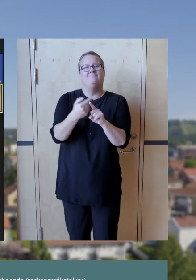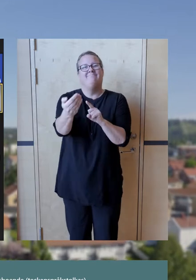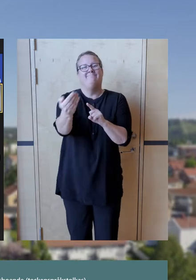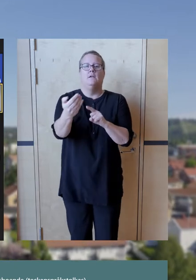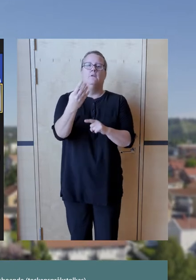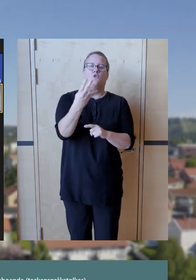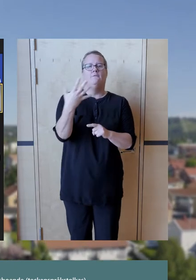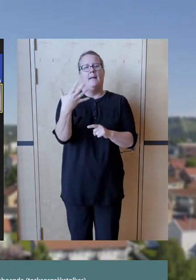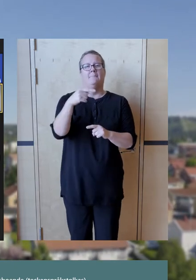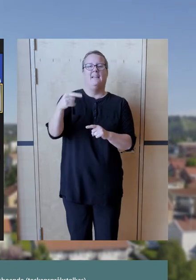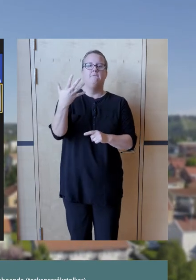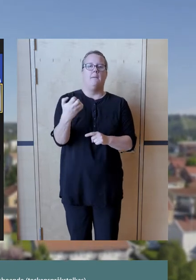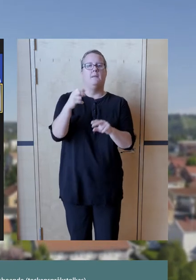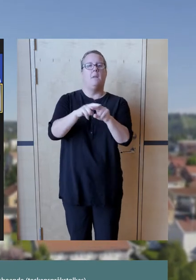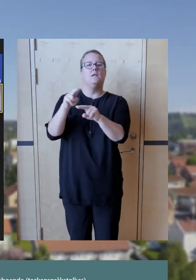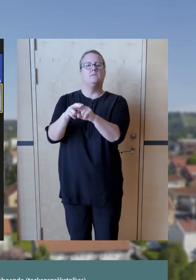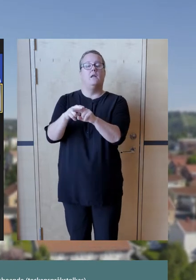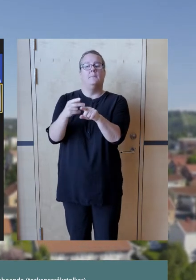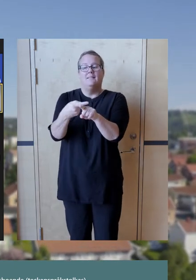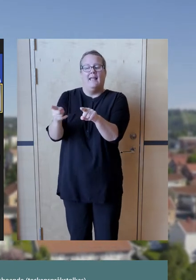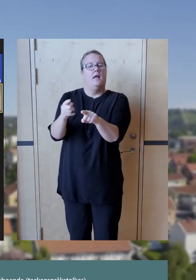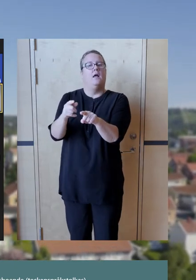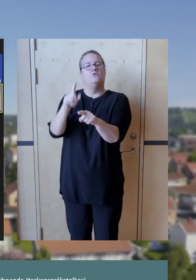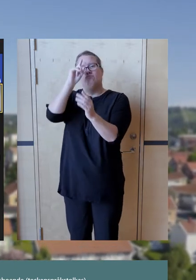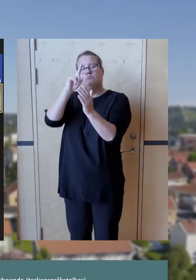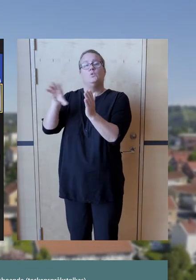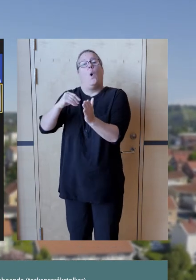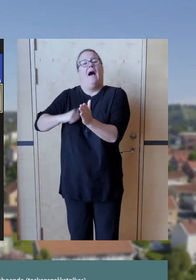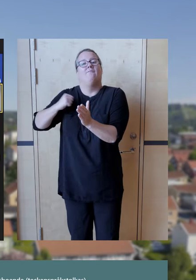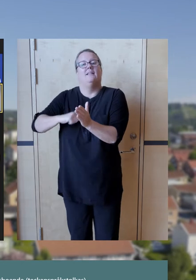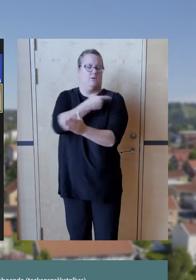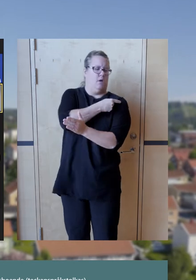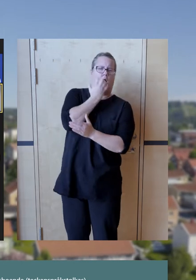Genom att Ta till vara Karl ställda Lägenheter Då kommer vi 8010 platser